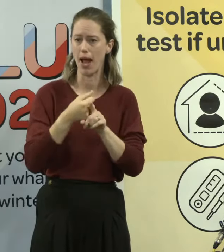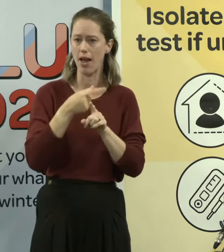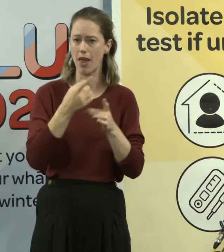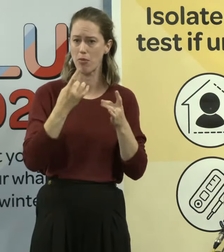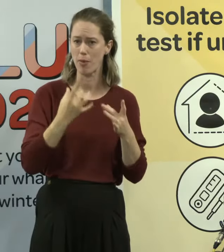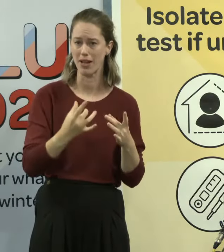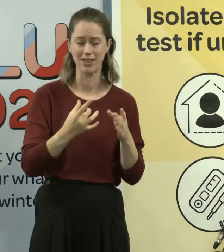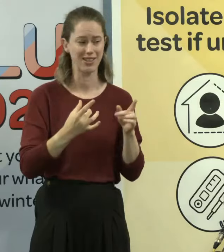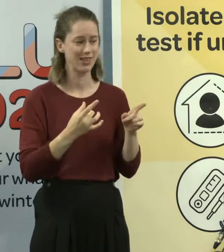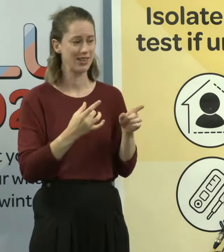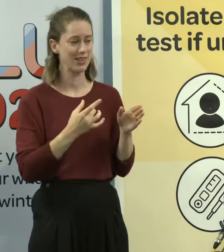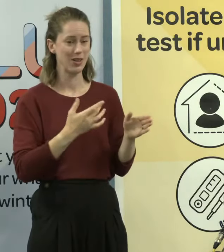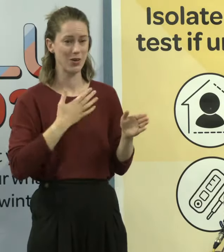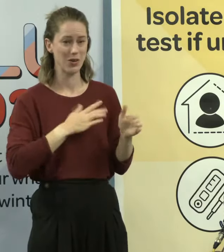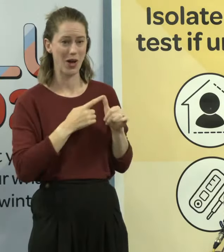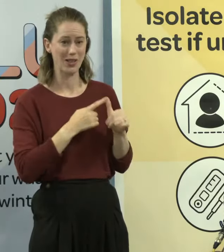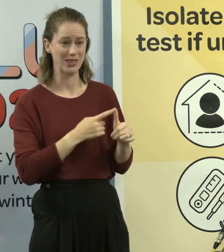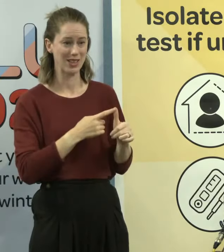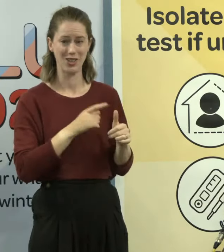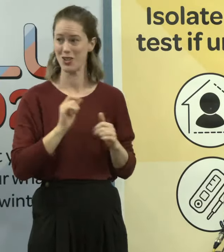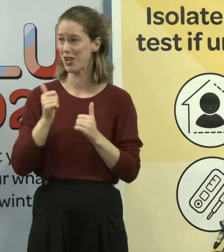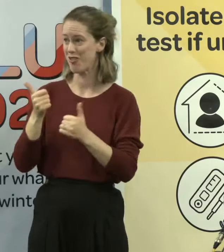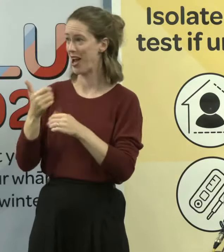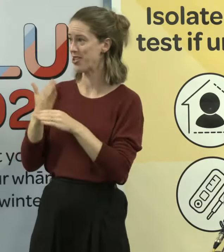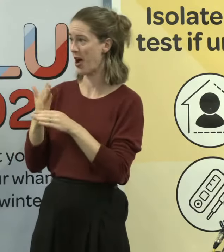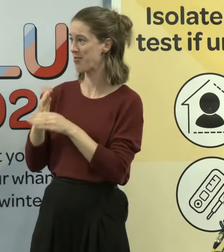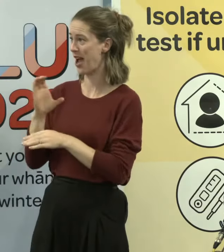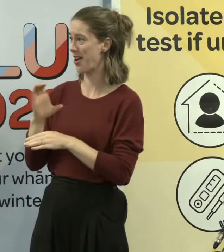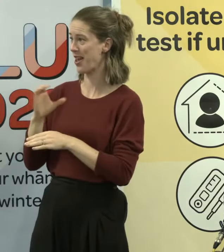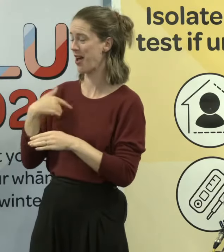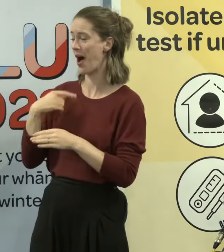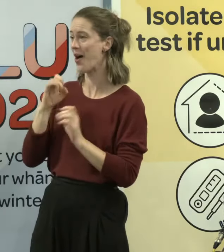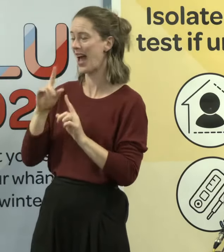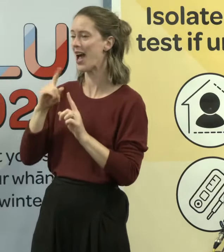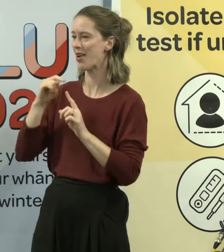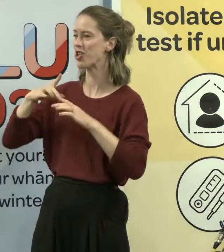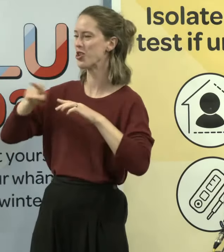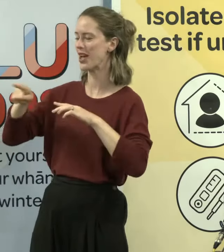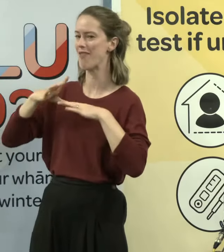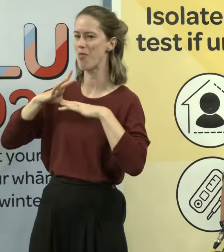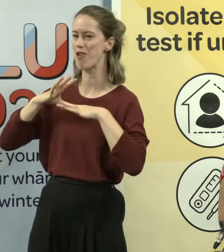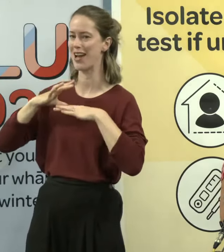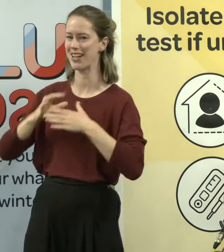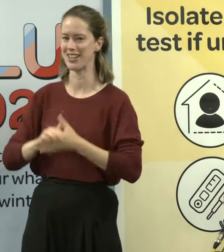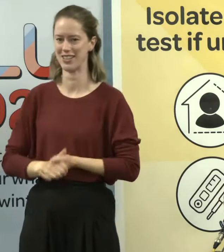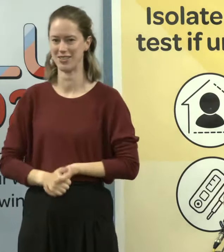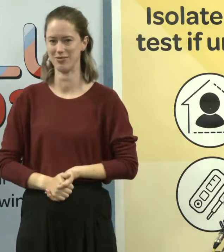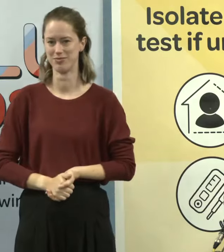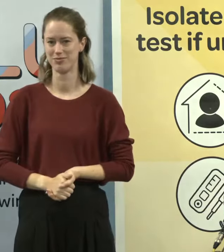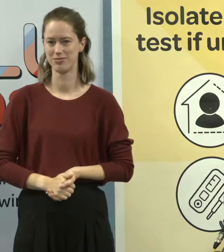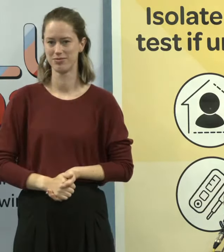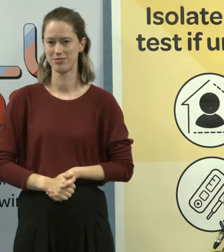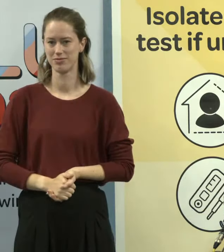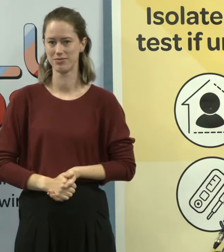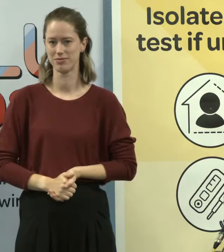tino rite te hunga o mua nga kaimahi, penei i nga GP, mo te urunga mai o nga keehi COVID roa?